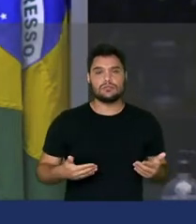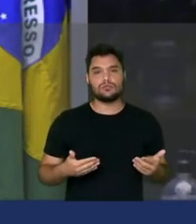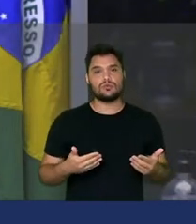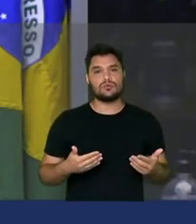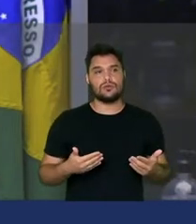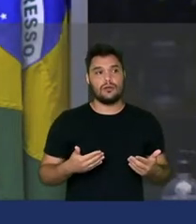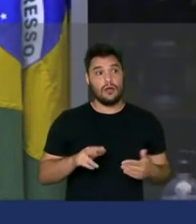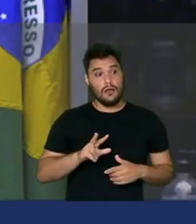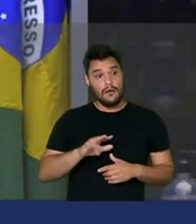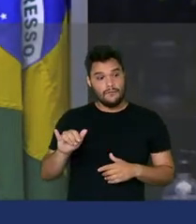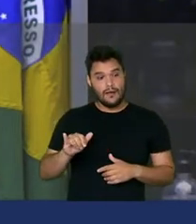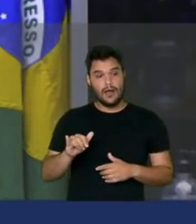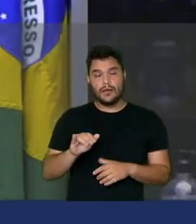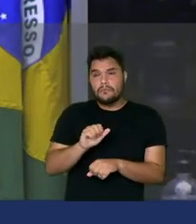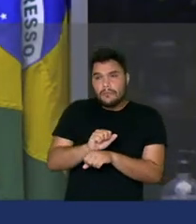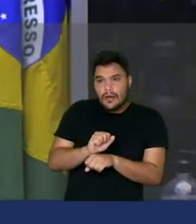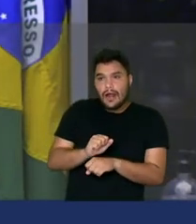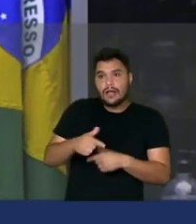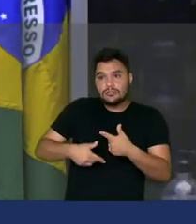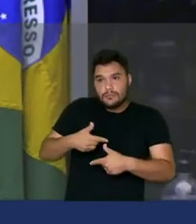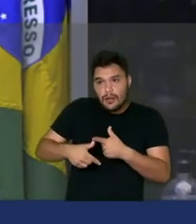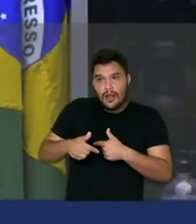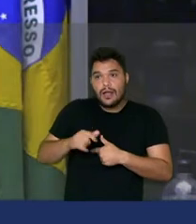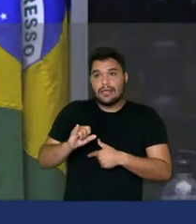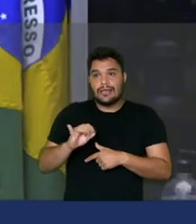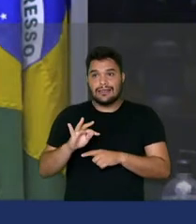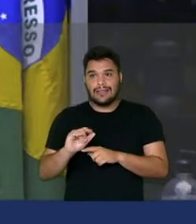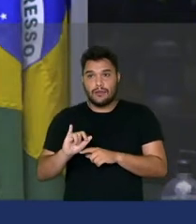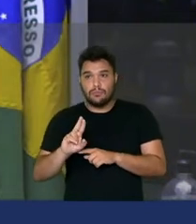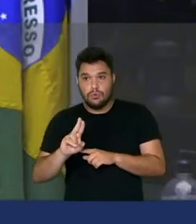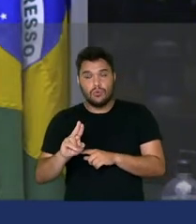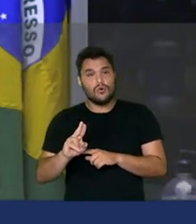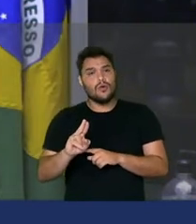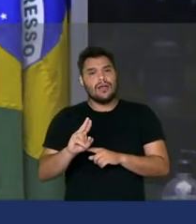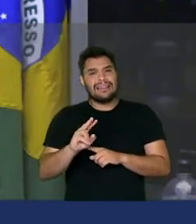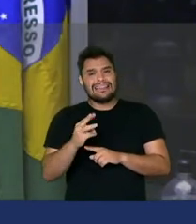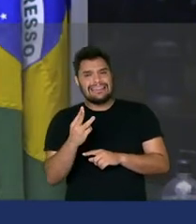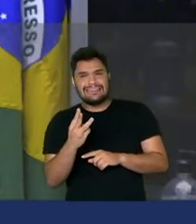ESTRATÉGICOS. CONSEQUENTEMENTE DEIXARIA DE PRESTAR SERVIÇO NA ITAIPU, MAIS DE TRÊS DÉCADAS